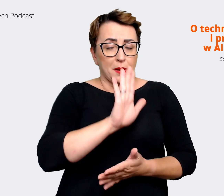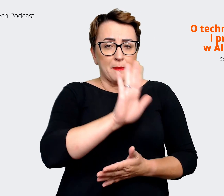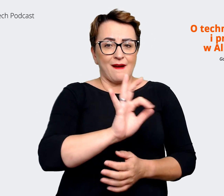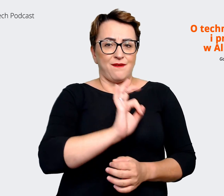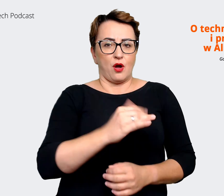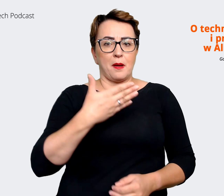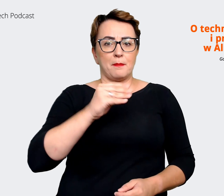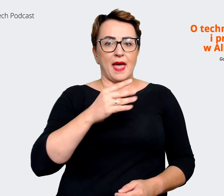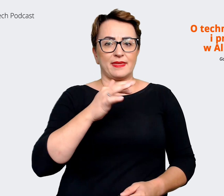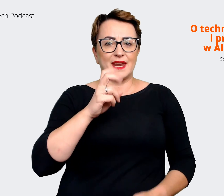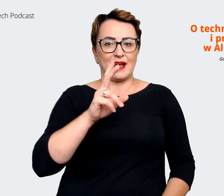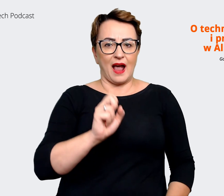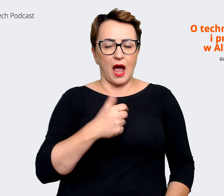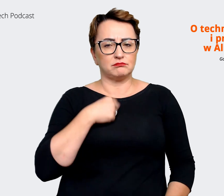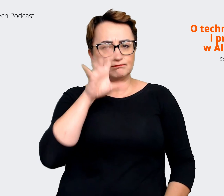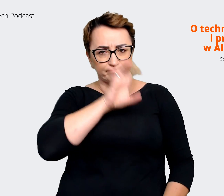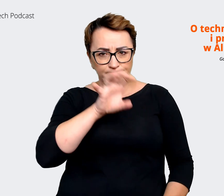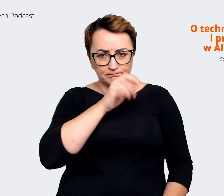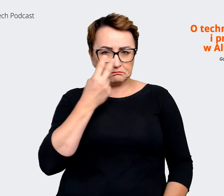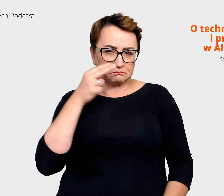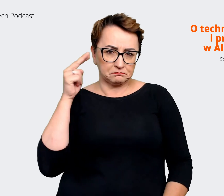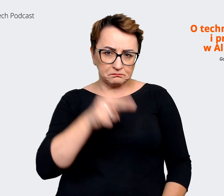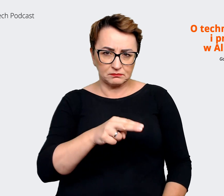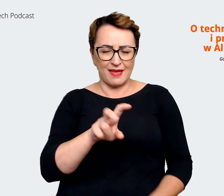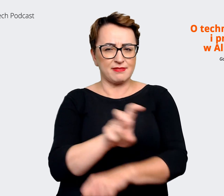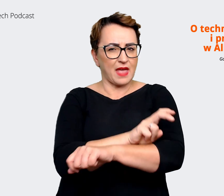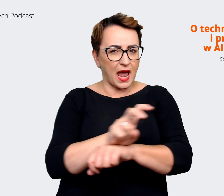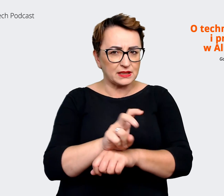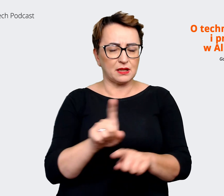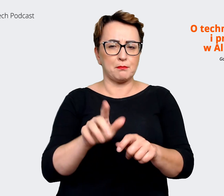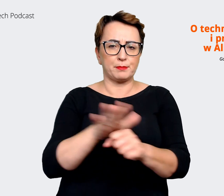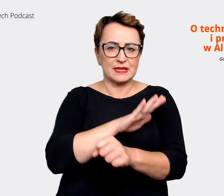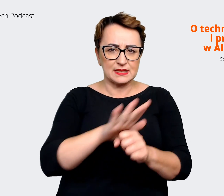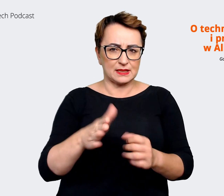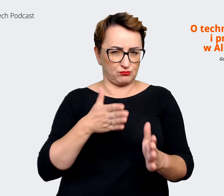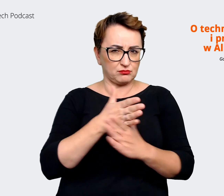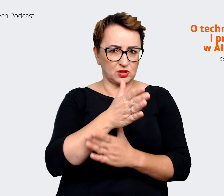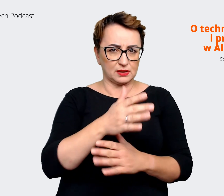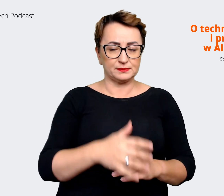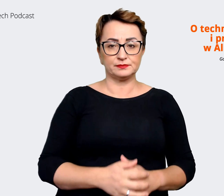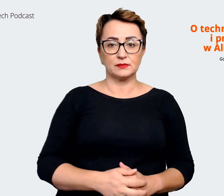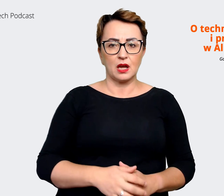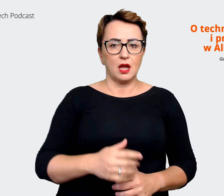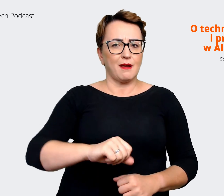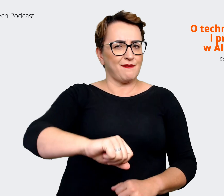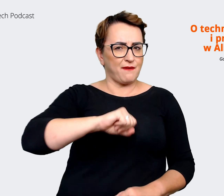które oglądamy i patrzymy. Zarówno technicznych jak i biznesowych. Mamy bardzo fajne systemy,